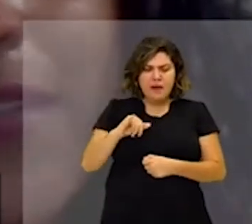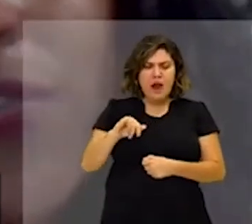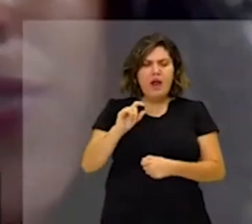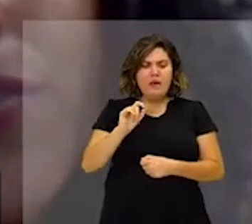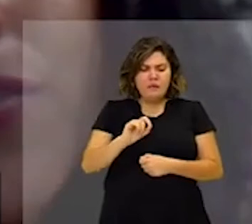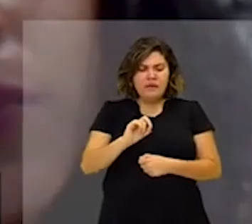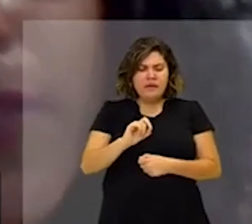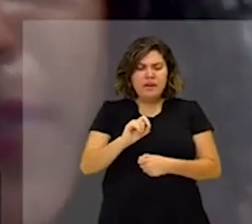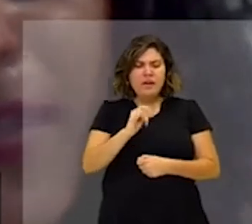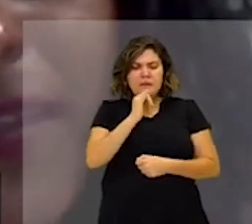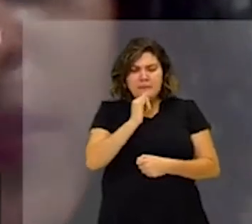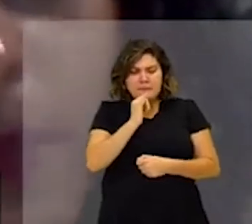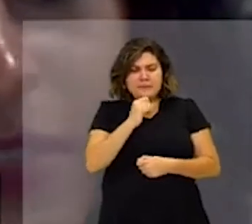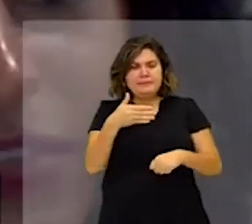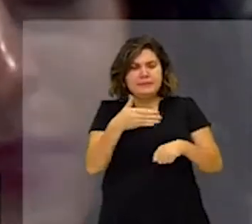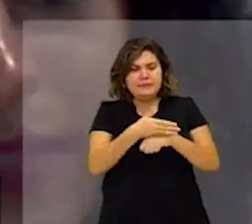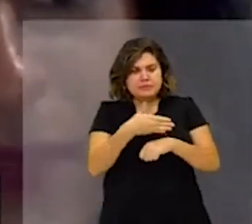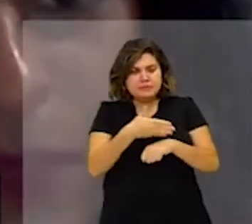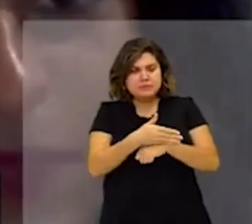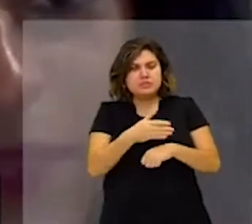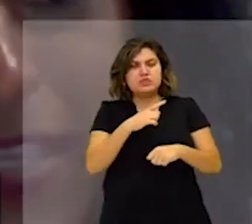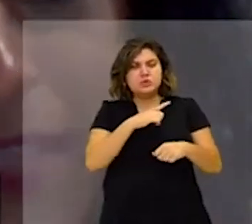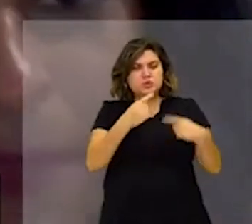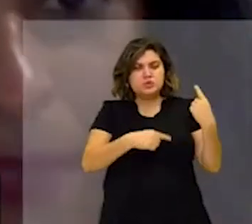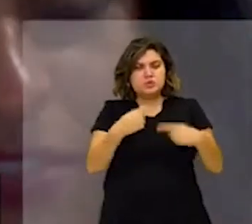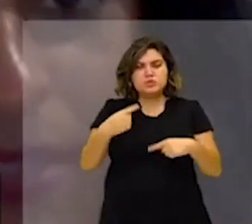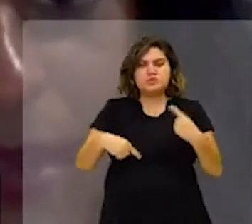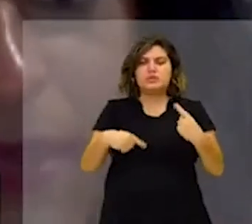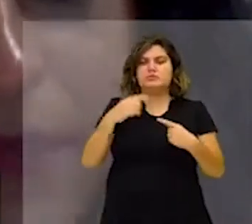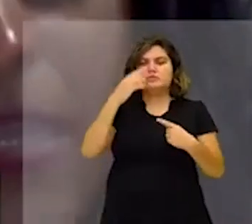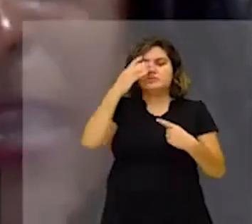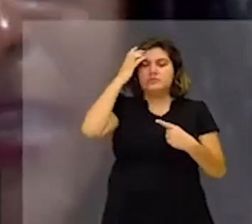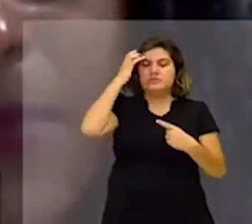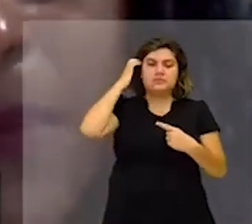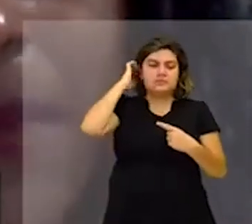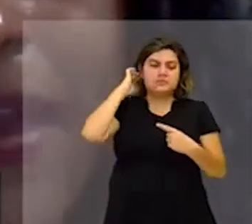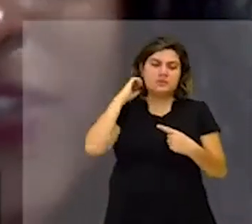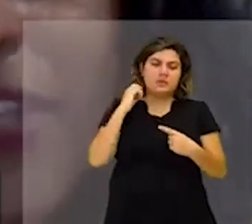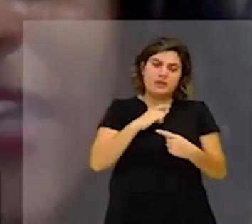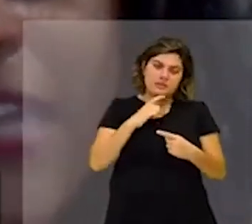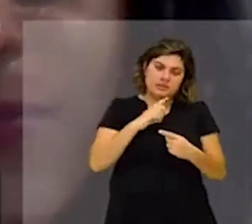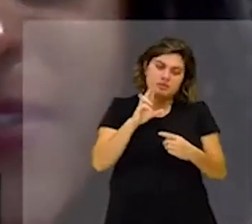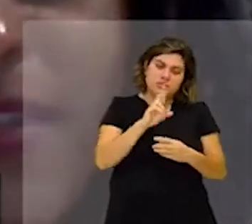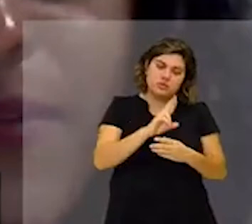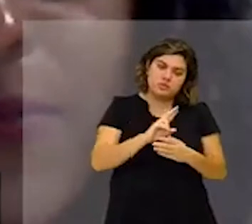participação de disputa é entre partido dentro desse interpartidário então é a parte que eles